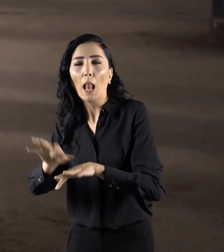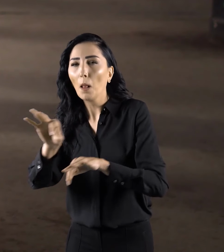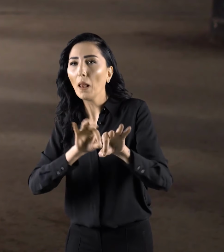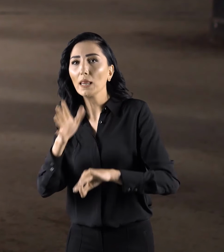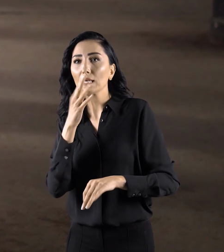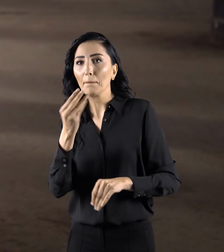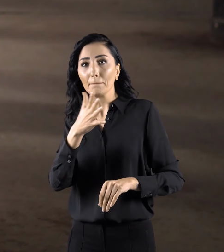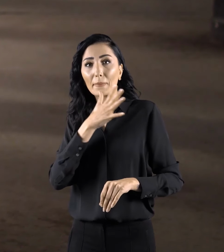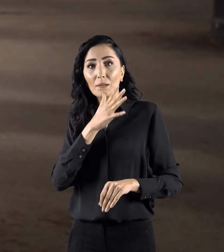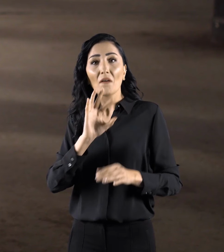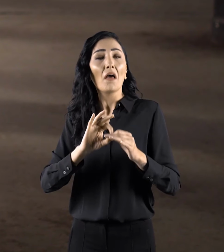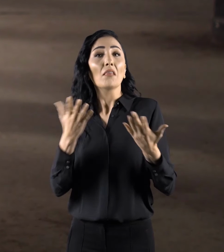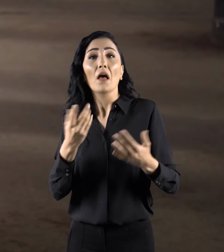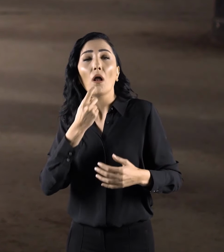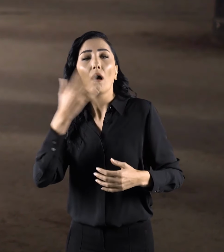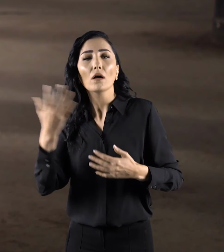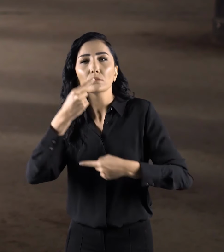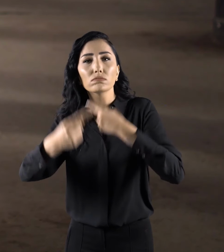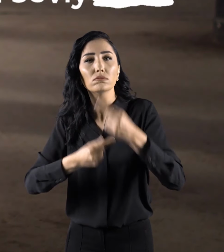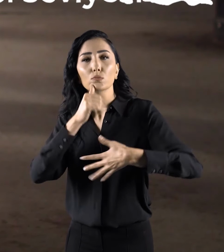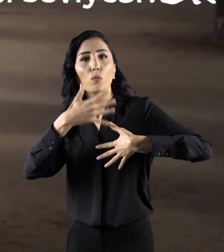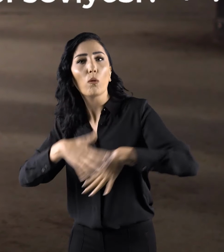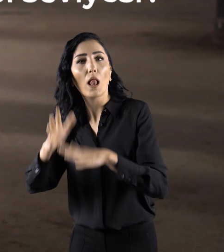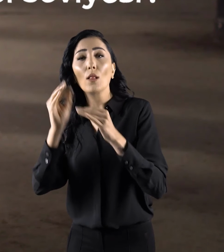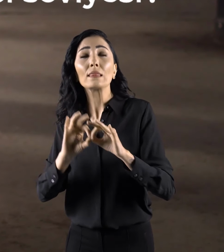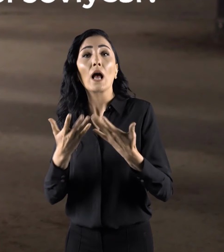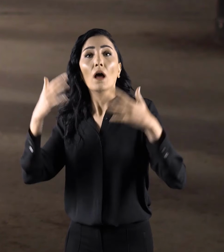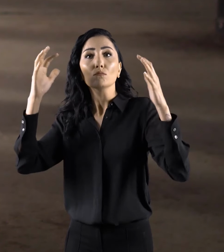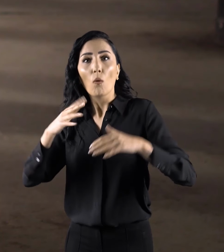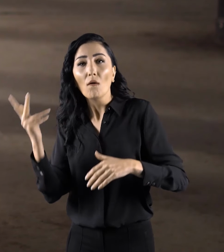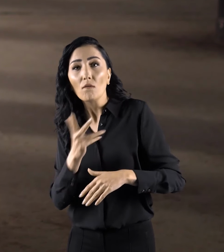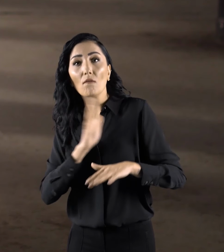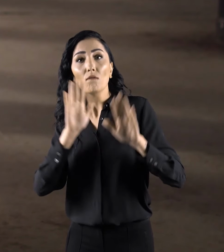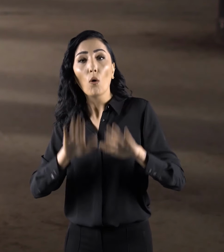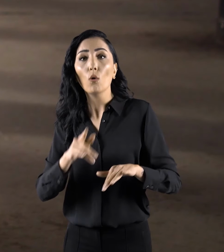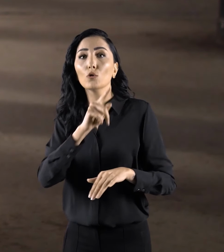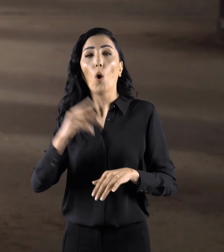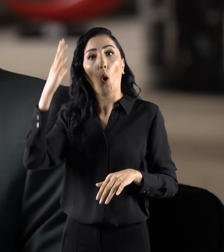ve kaç yılda bir sel olduğu ne sıklıkla olduğu ve sel seviyesinin ne derecede olduğunu öğrenirseniz